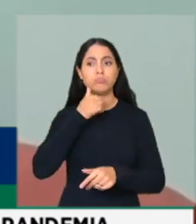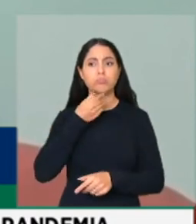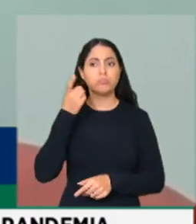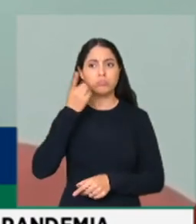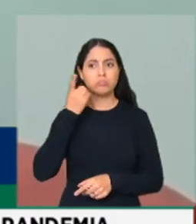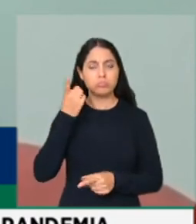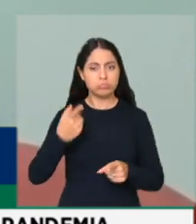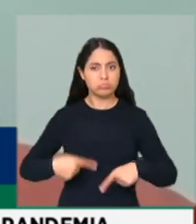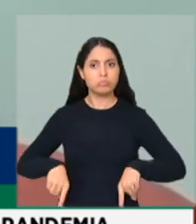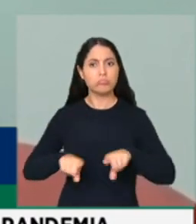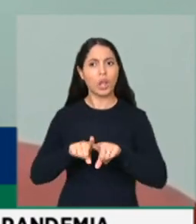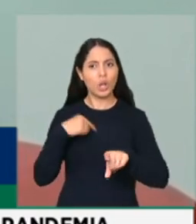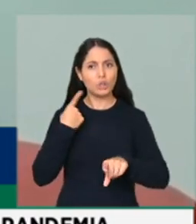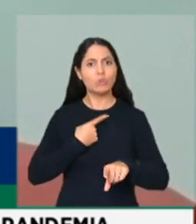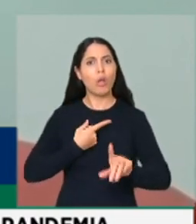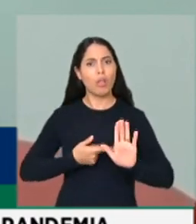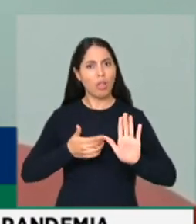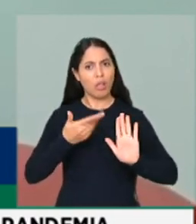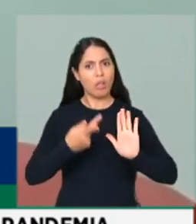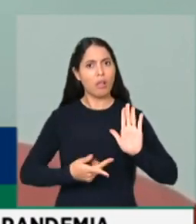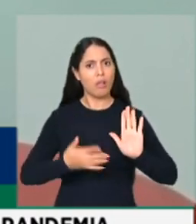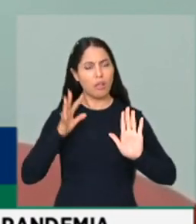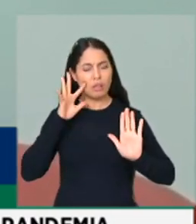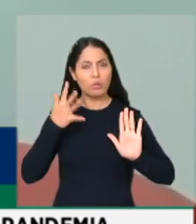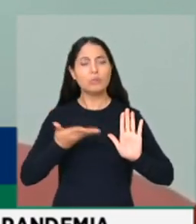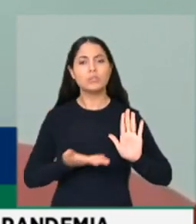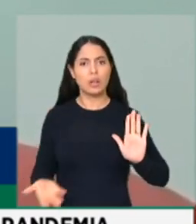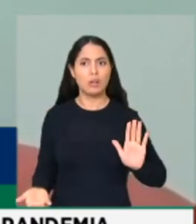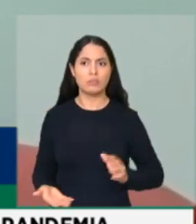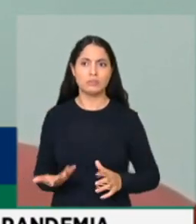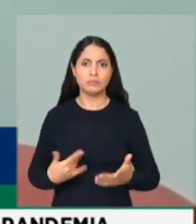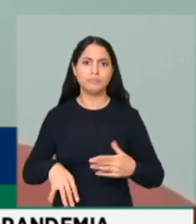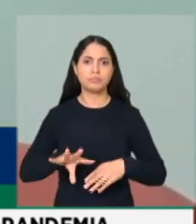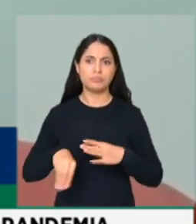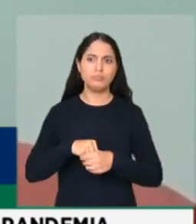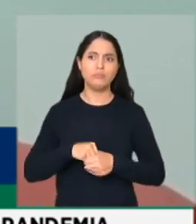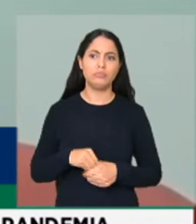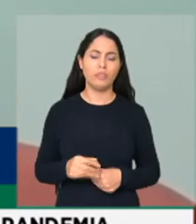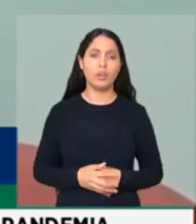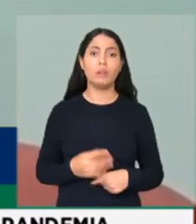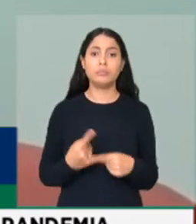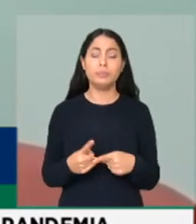. É MUITO IMPORTANTE PARA OS TRABALHADORES DESSE SETOR.... É UM SEGMENTO QUE ESTÁ NUMA SITUAÇÃO EXTREMAMENTE